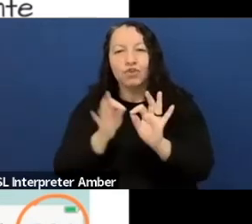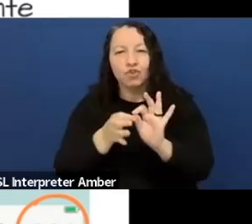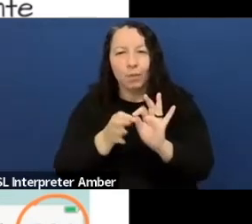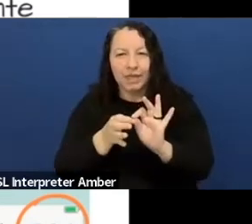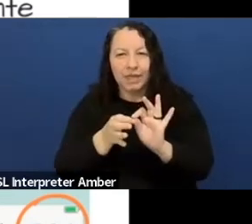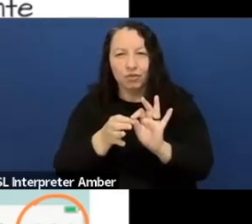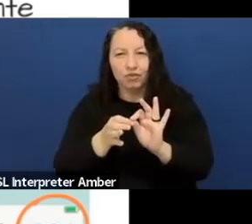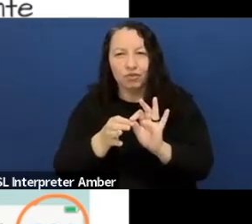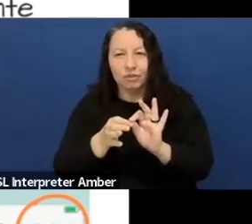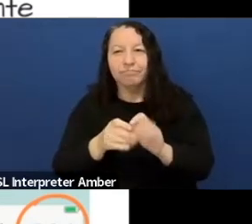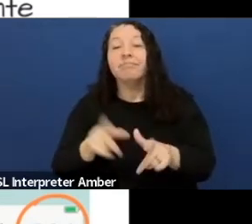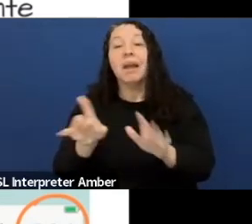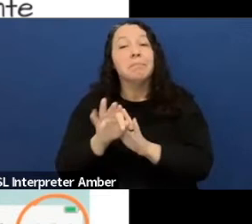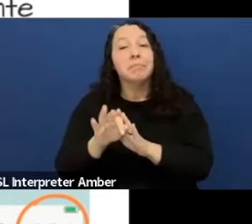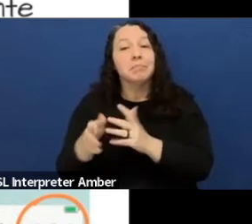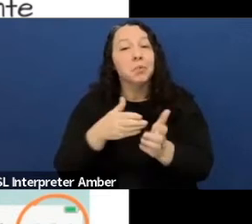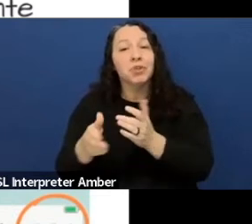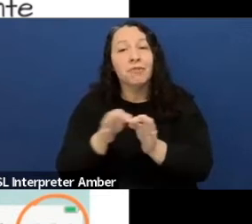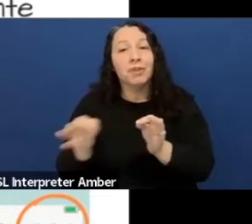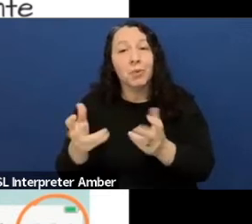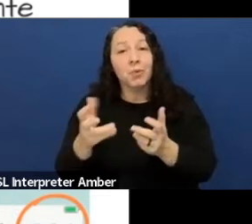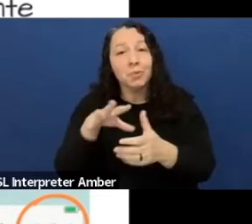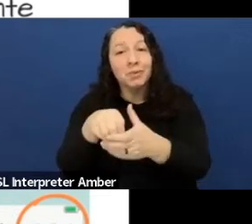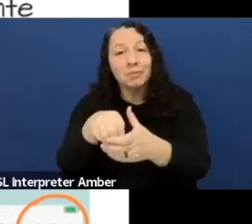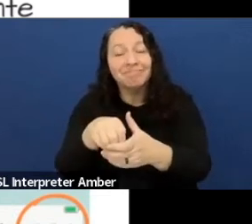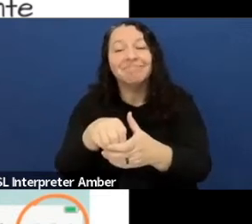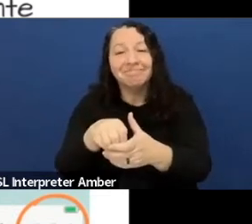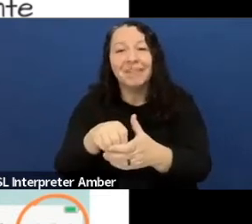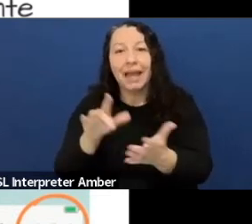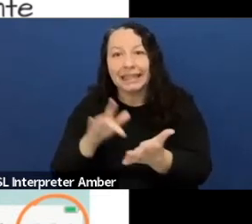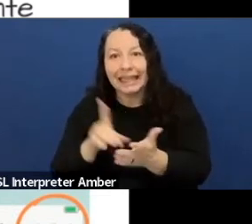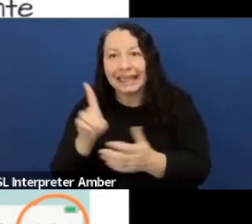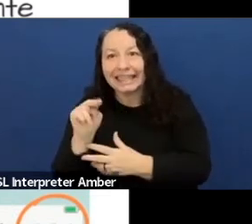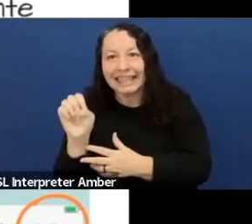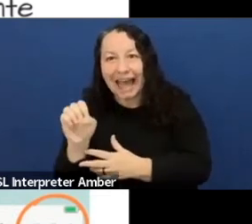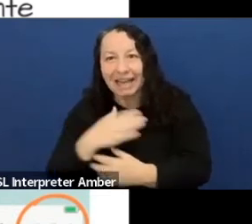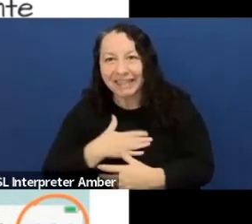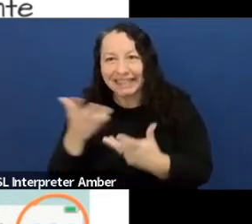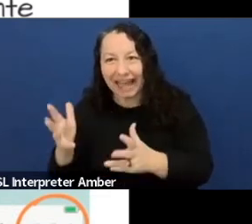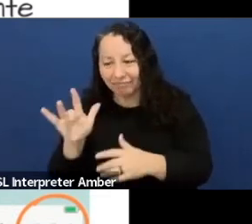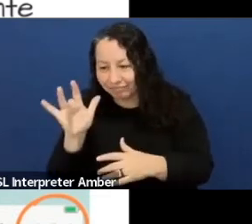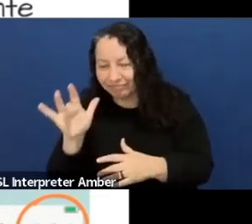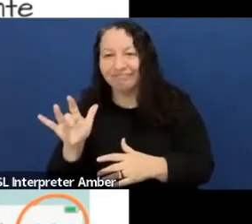it says language interpretation and then select the language in which you would like to participate in and remember to hit done.